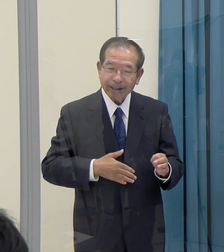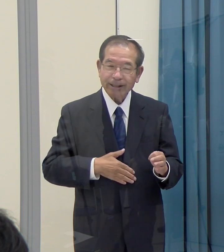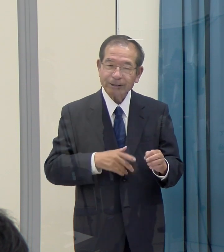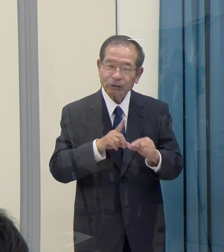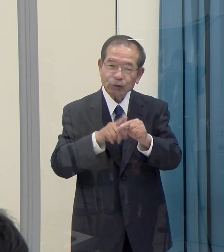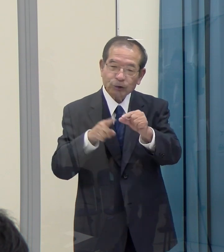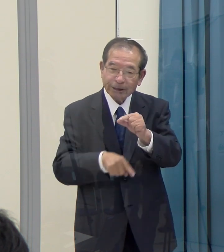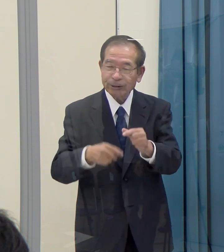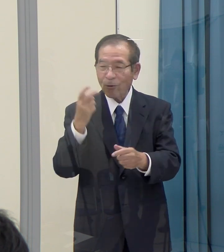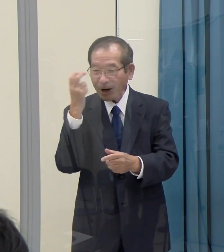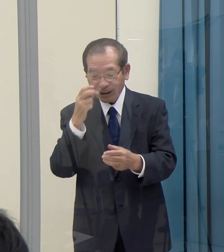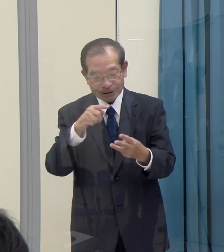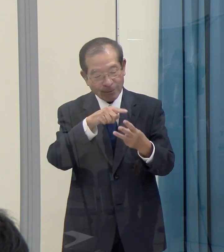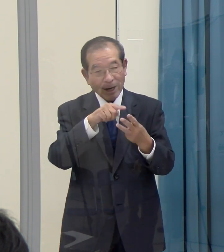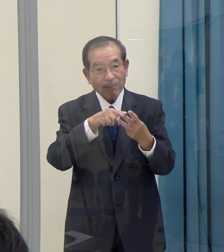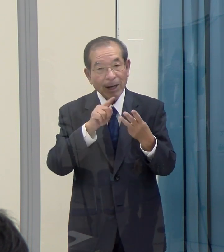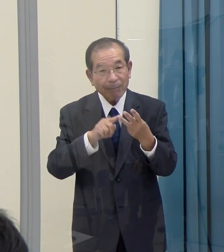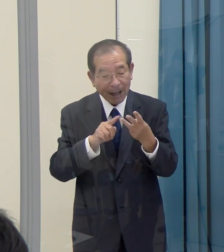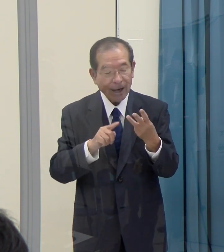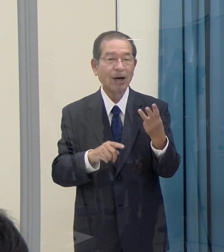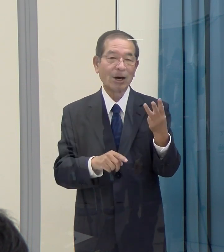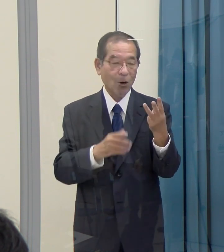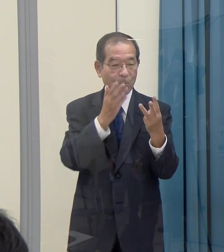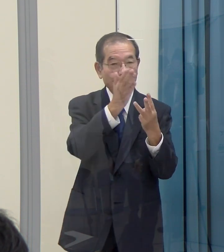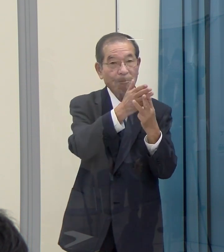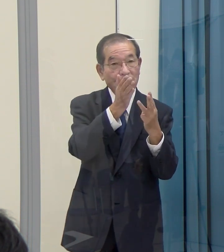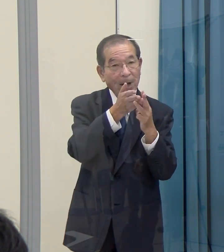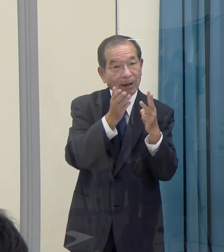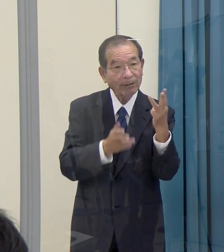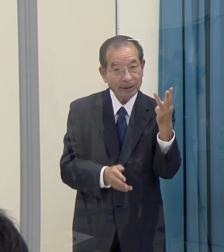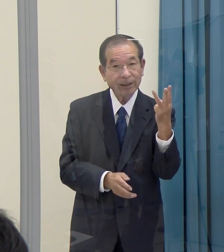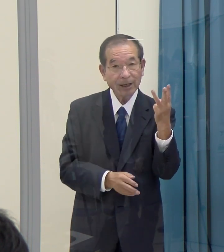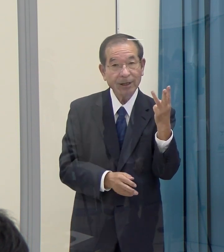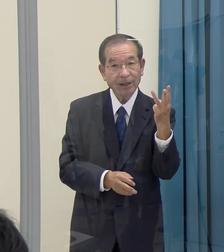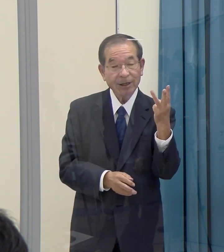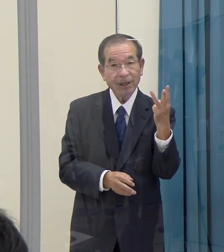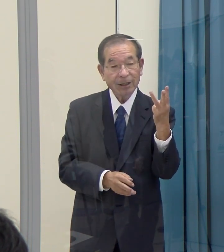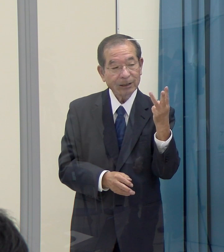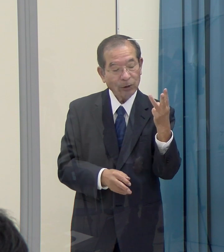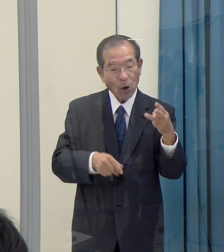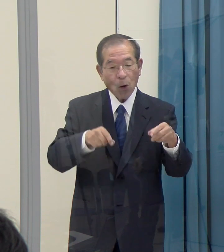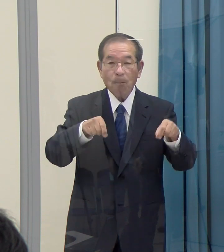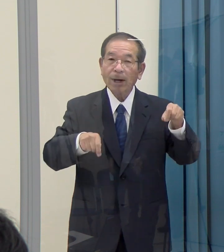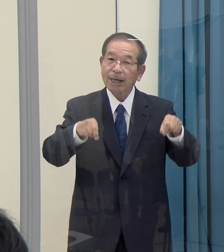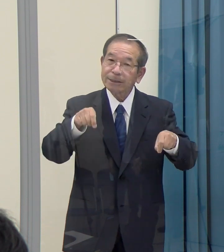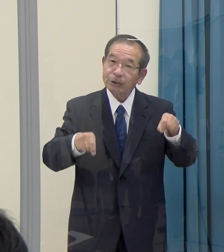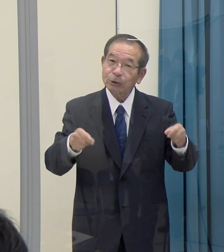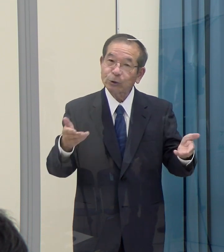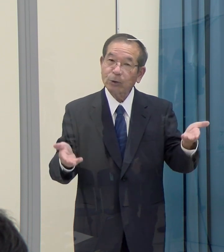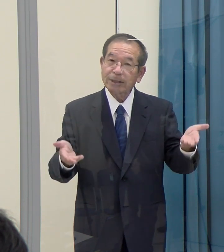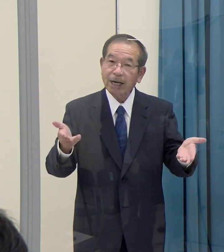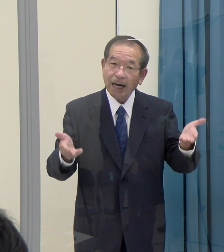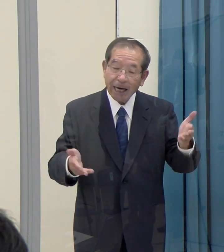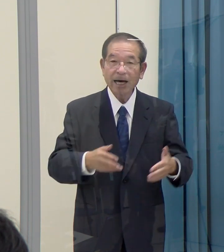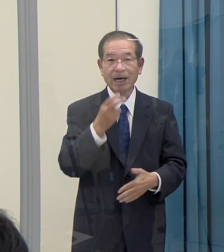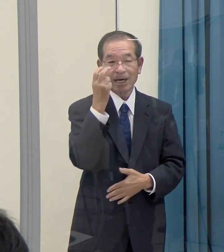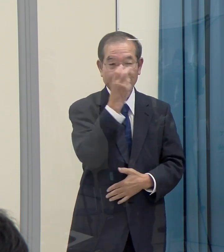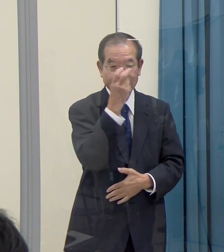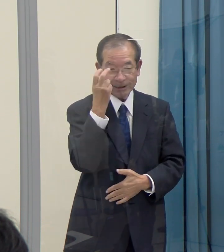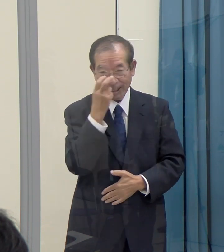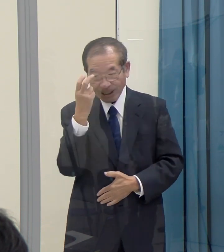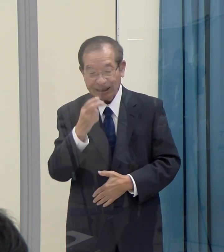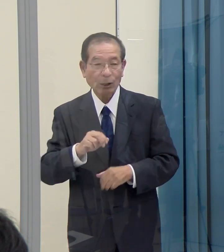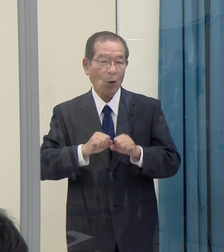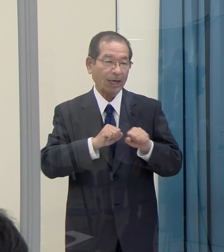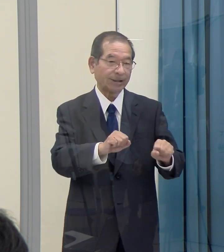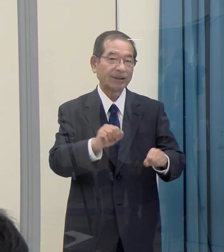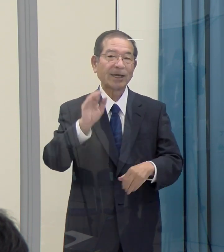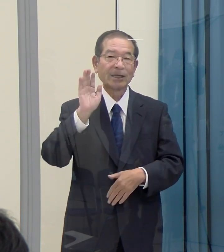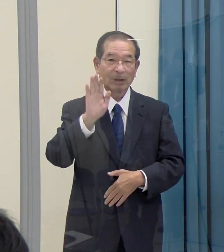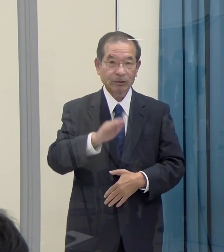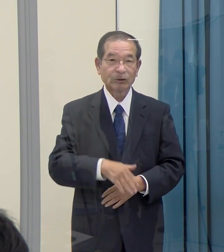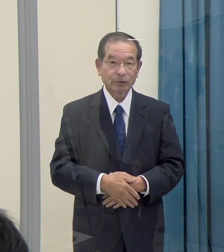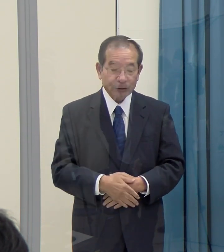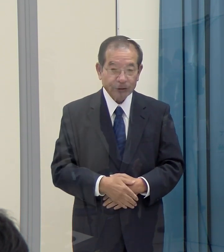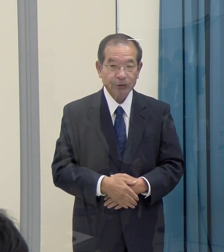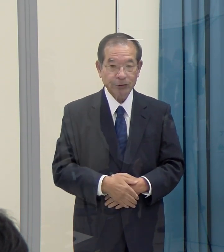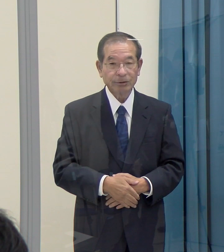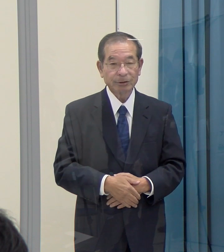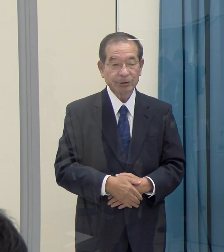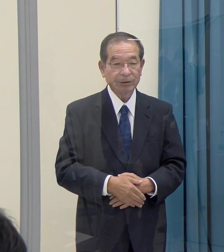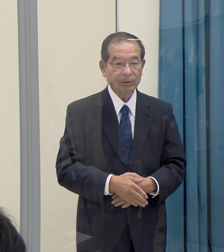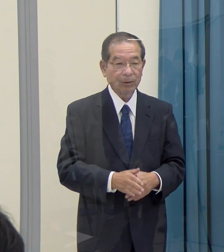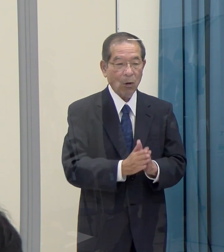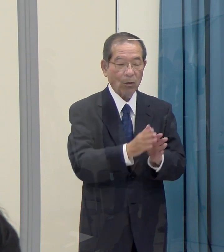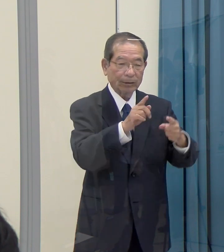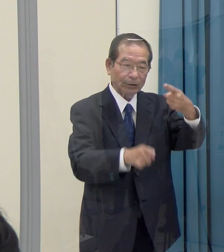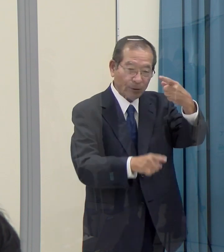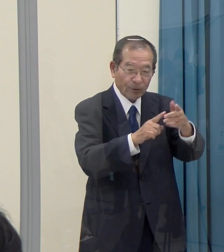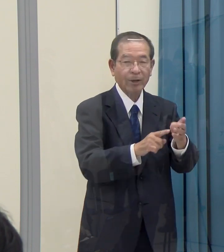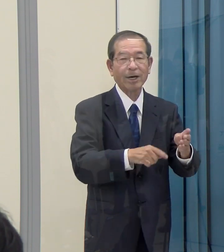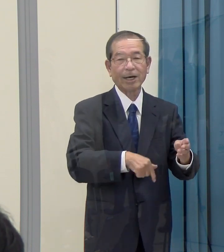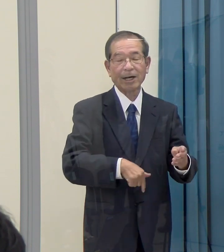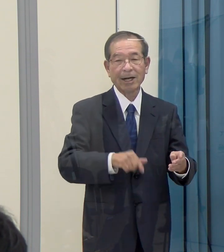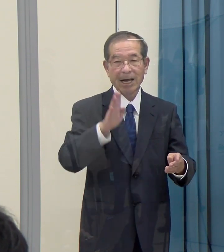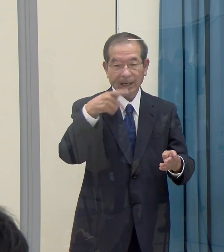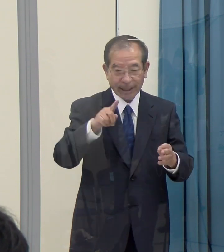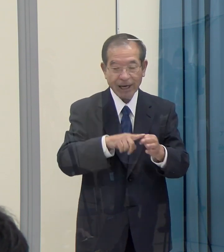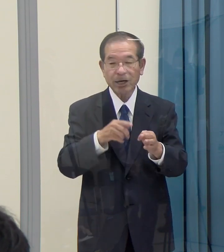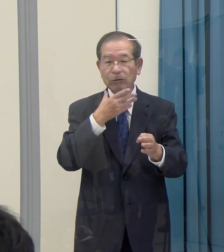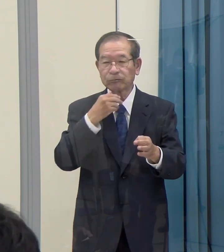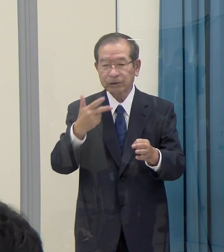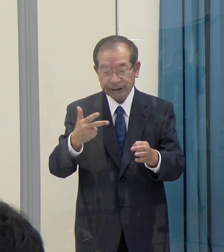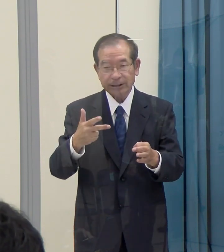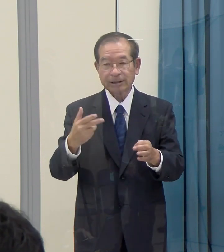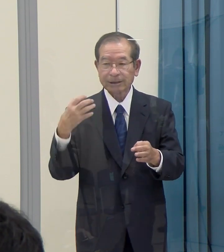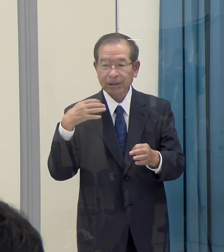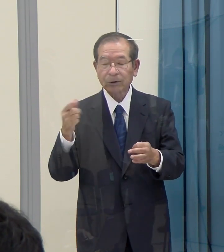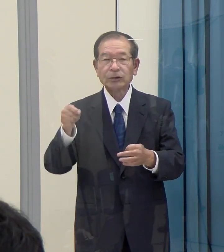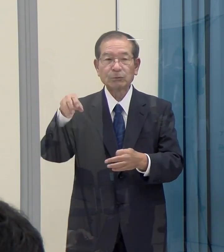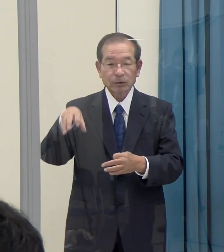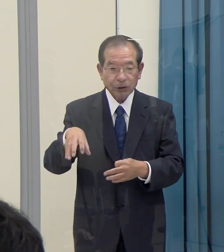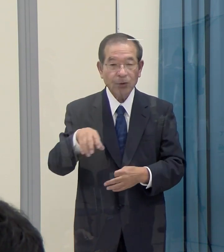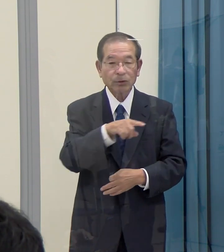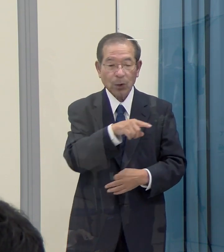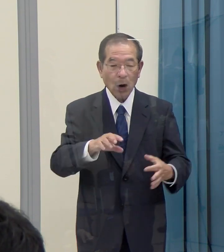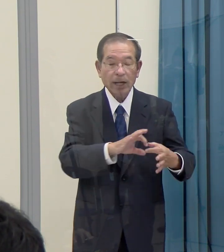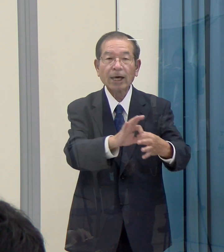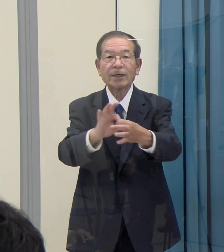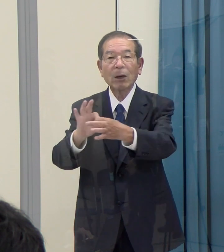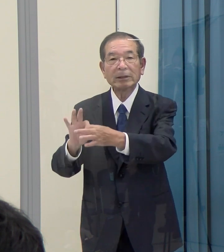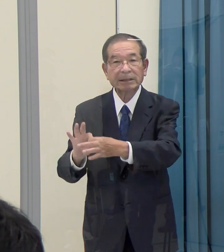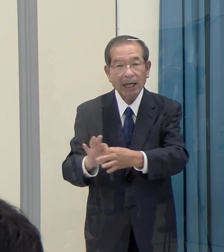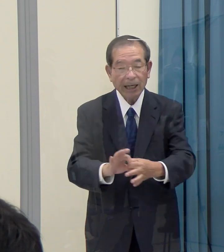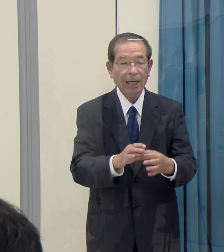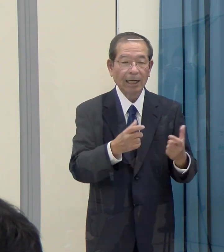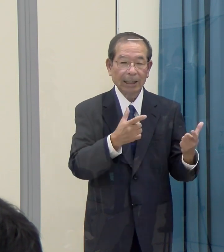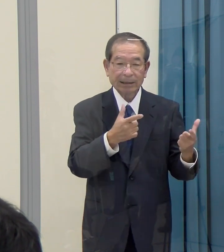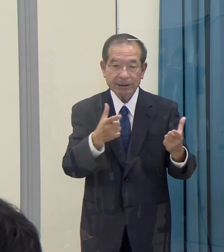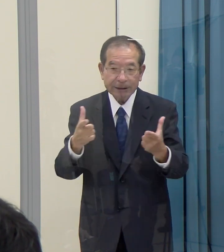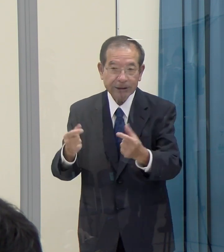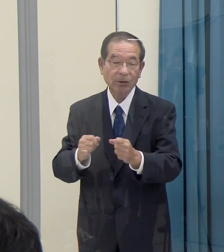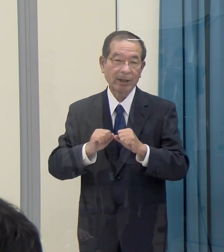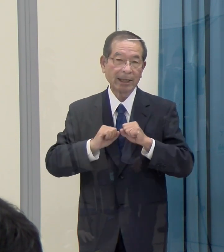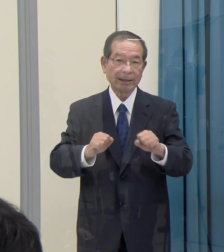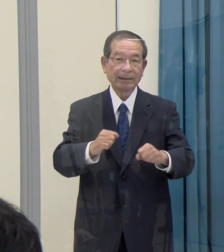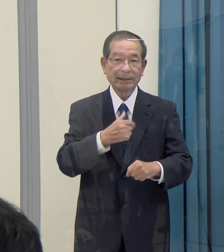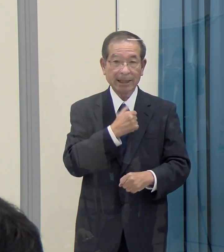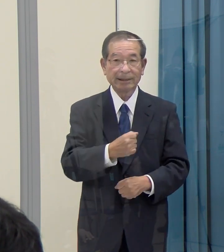これを３つの類型に分け、そのバランスを取りながら監査を行っているところで、本庁、それから各保健福祉環境事務所で連携を取って、しっかりと対応を取っています。